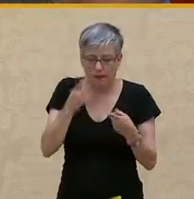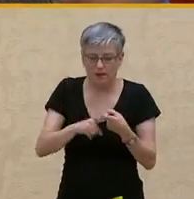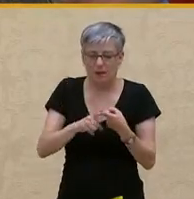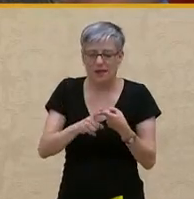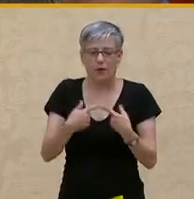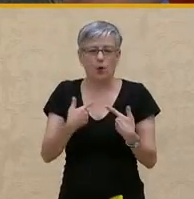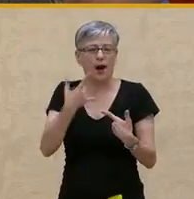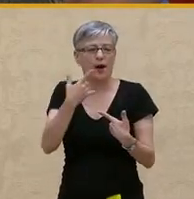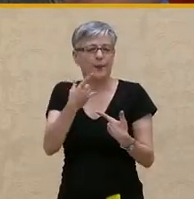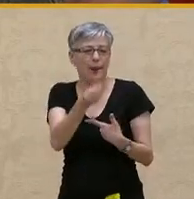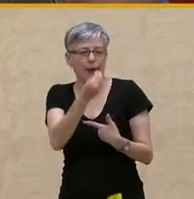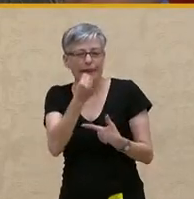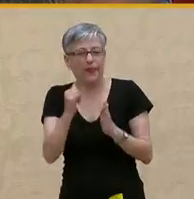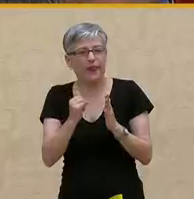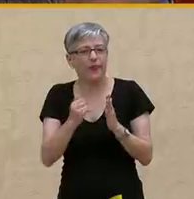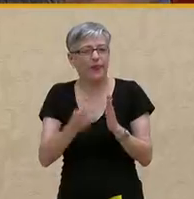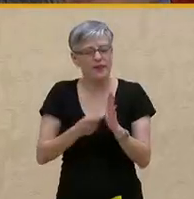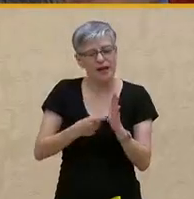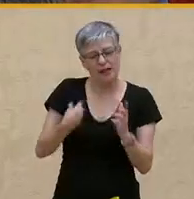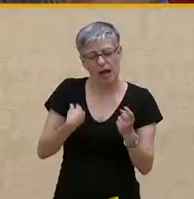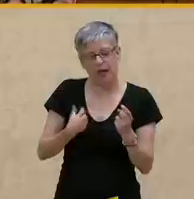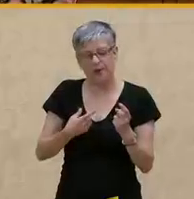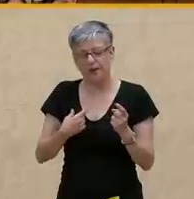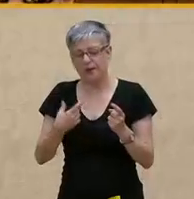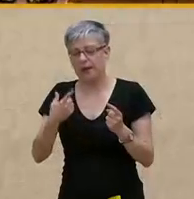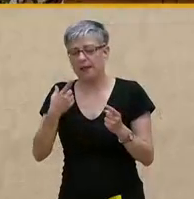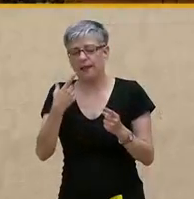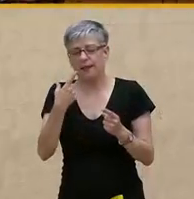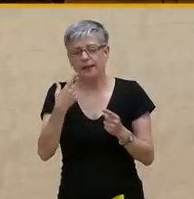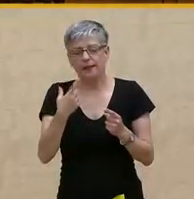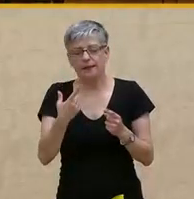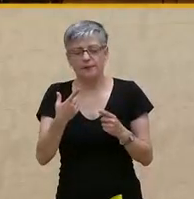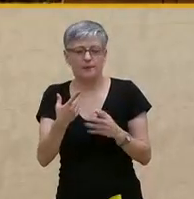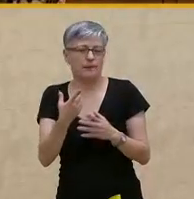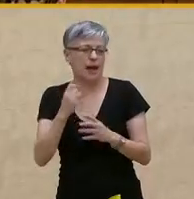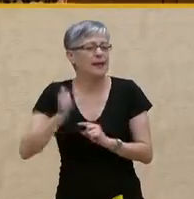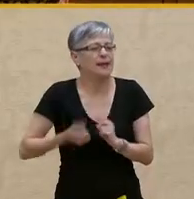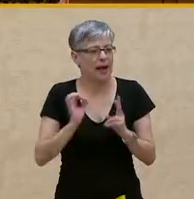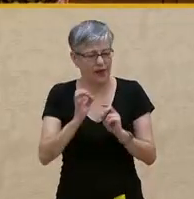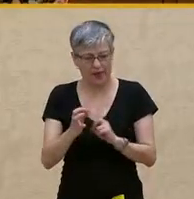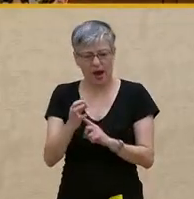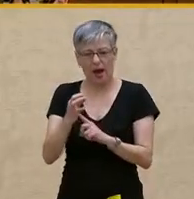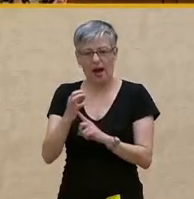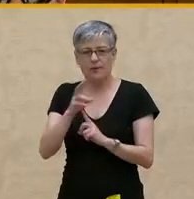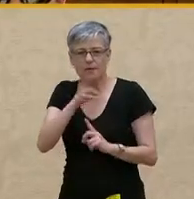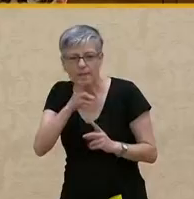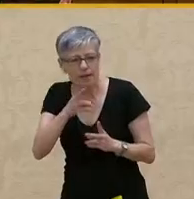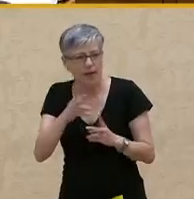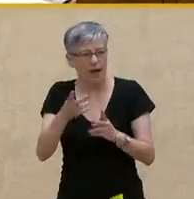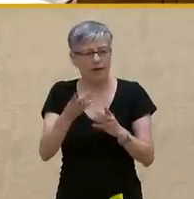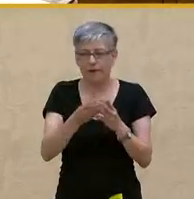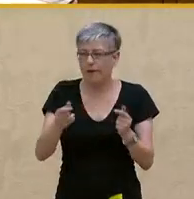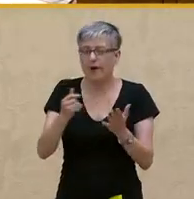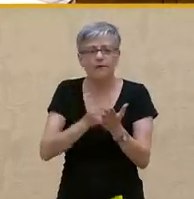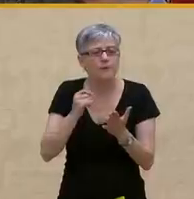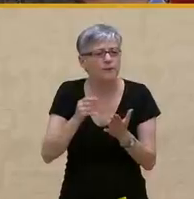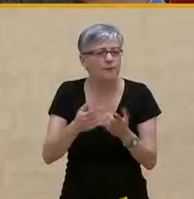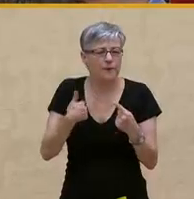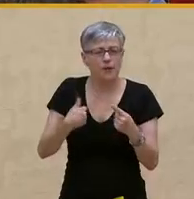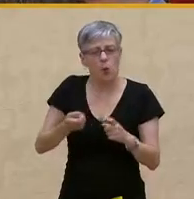una dieta rica en fibra, y cada vez iba mejor, un poquito mejor, y por lo menos se mantenía la poca